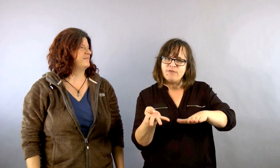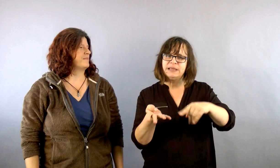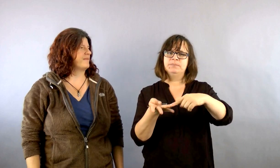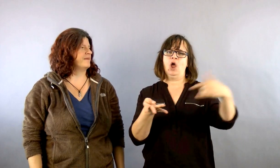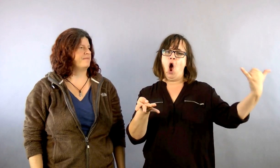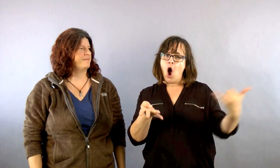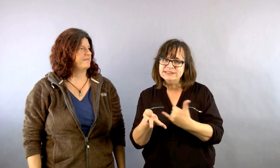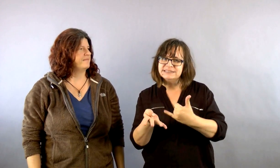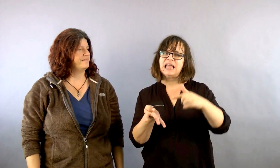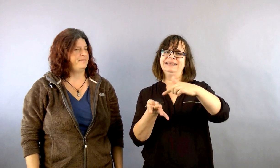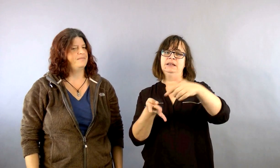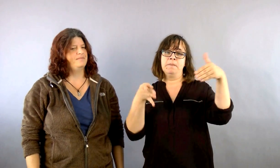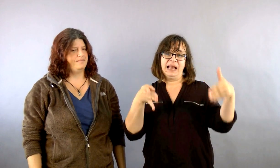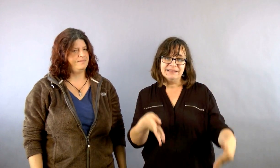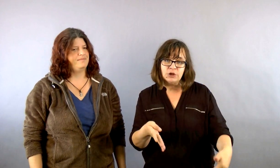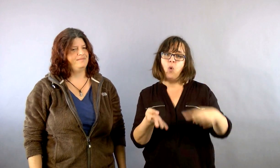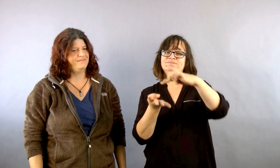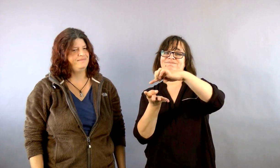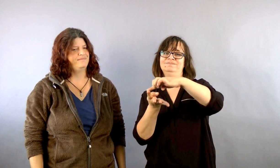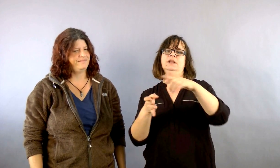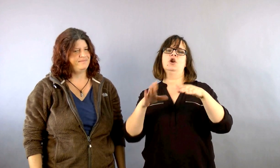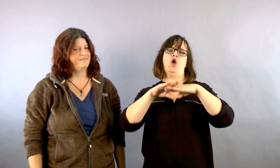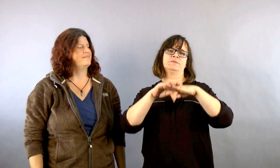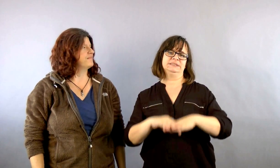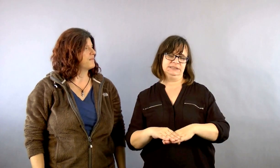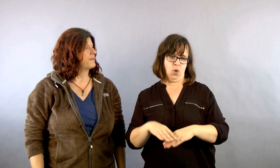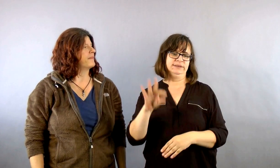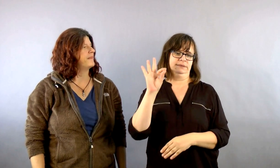Taufe, Hochzeit, Beerdigung und Konfirmation.